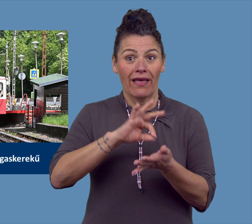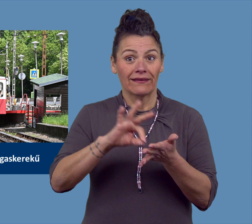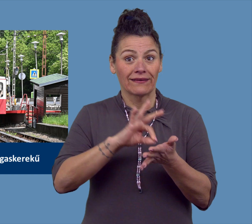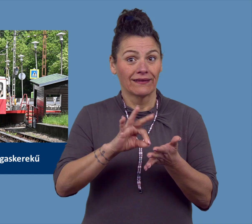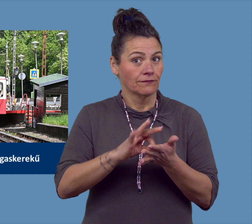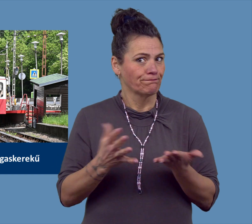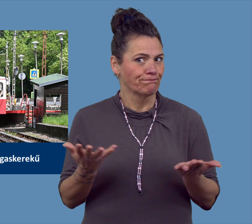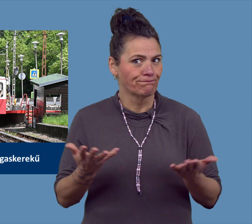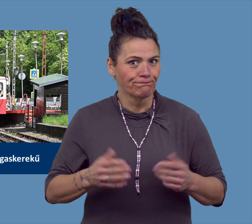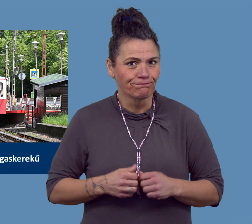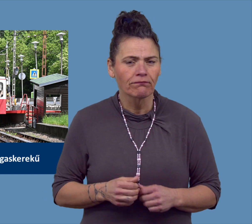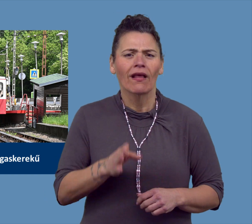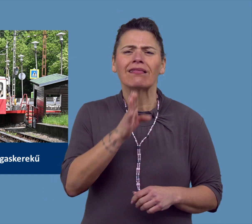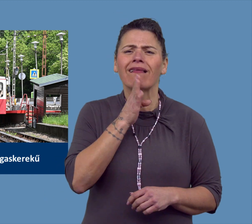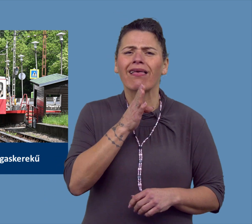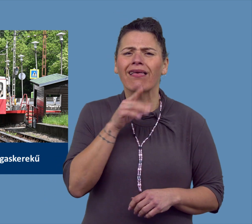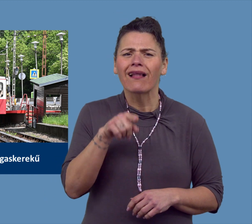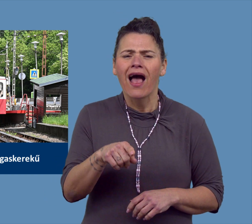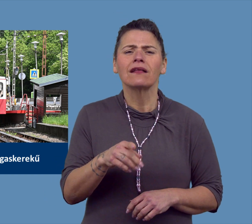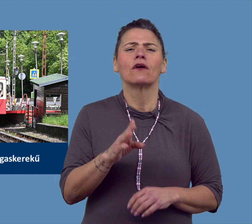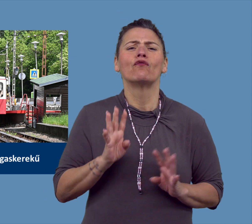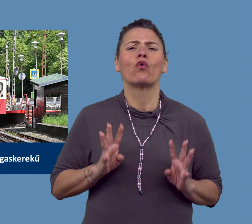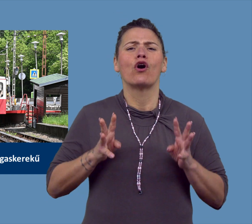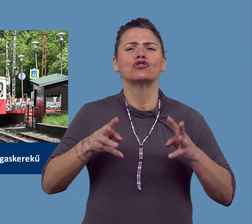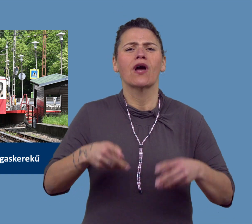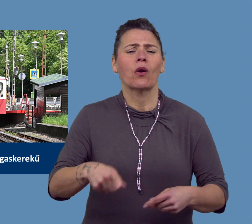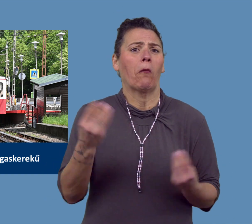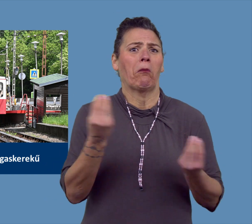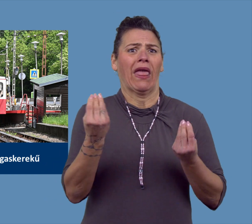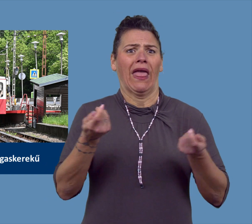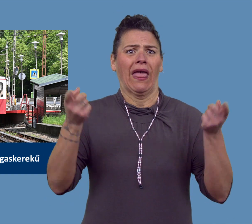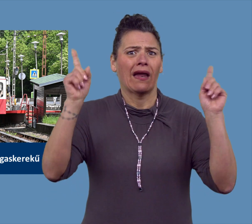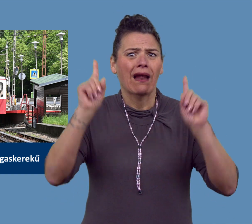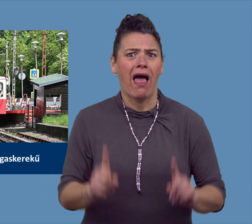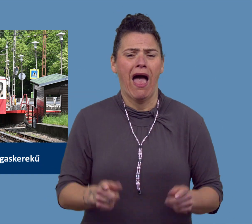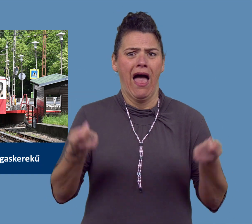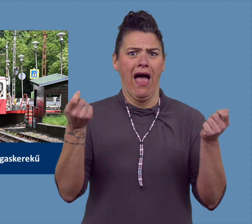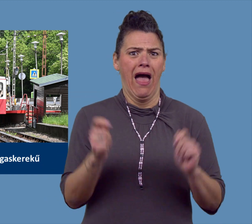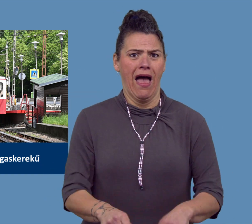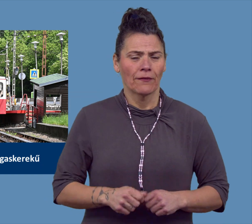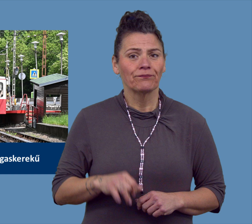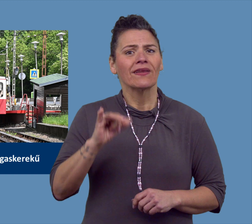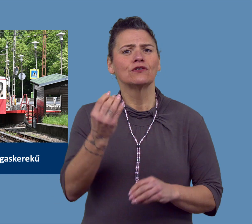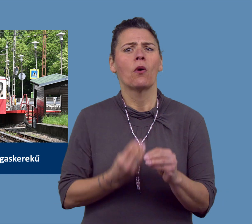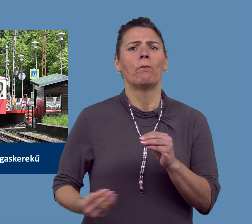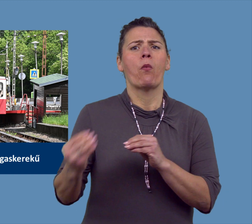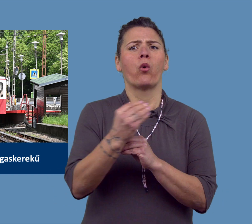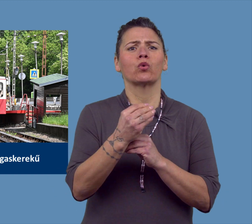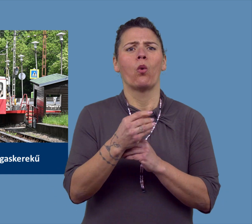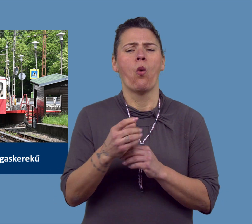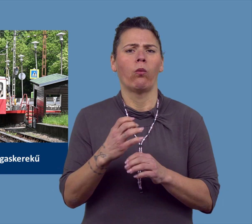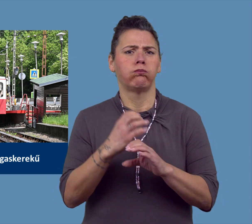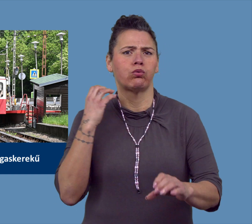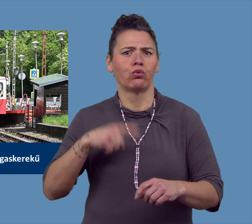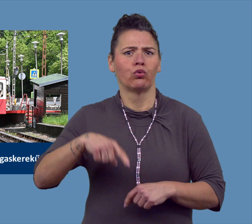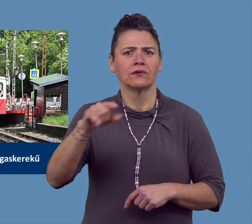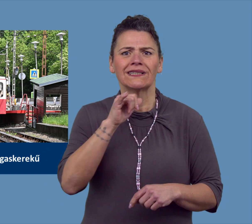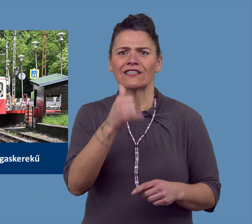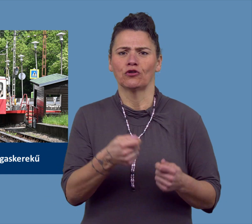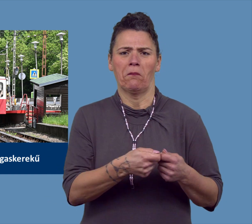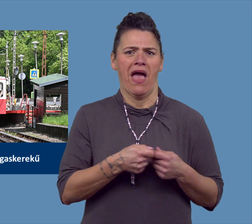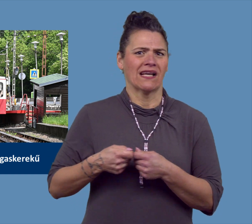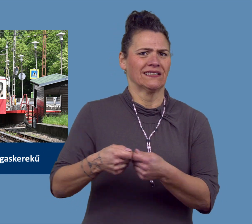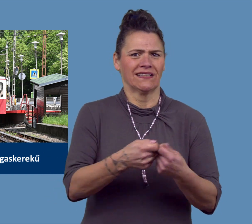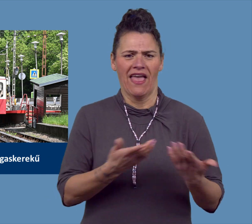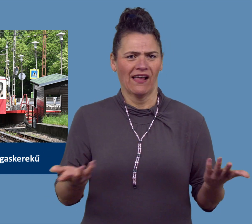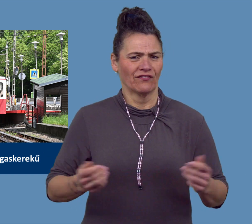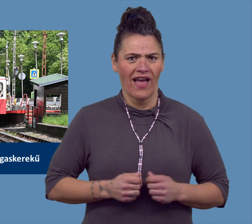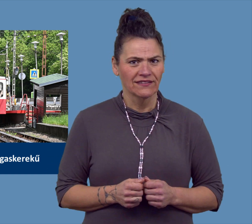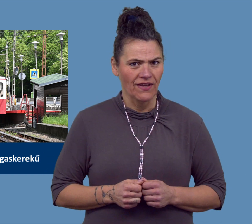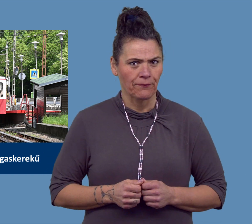a fogaskerekű téli leállása és a járatokat helyettesítő pótlóbuszok szervezetlensége miatt,